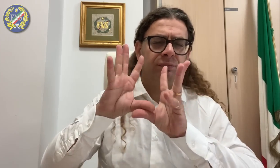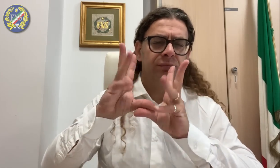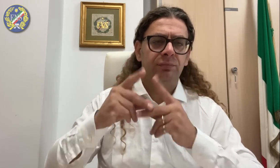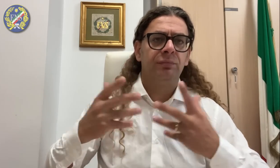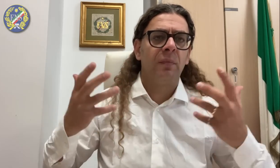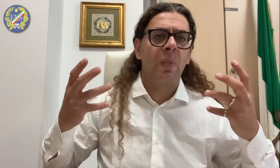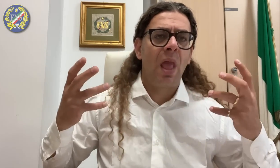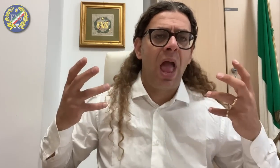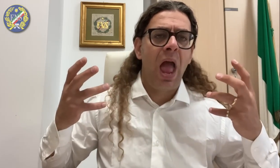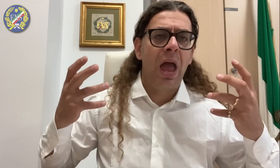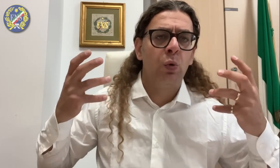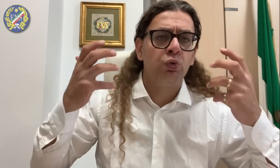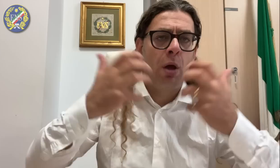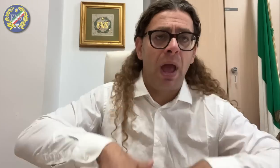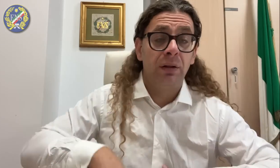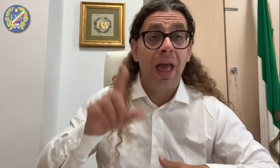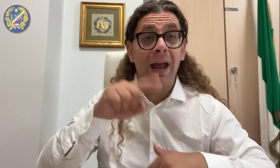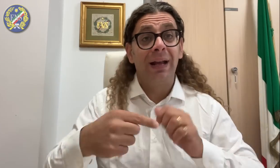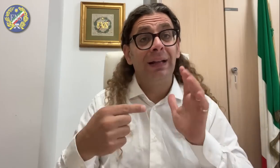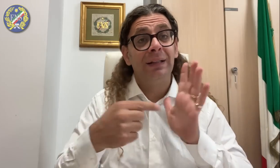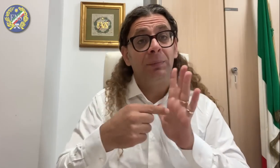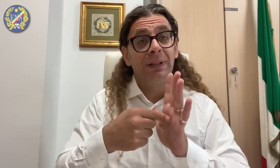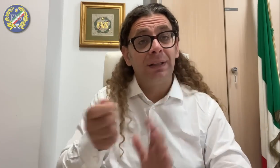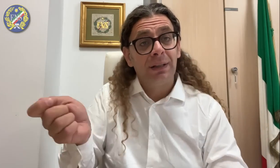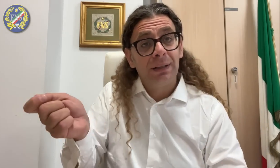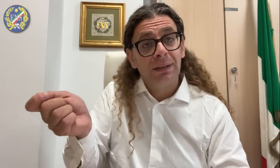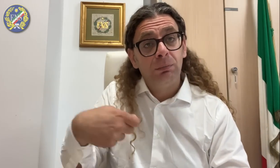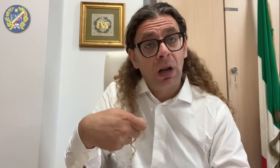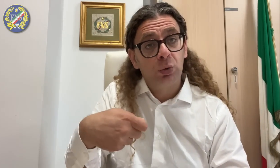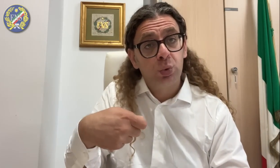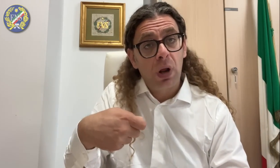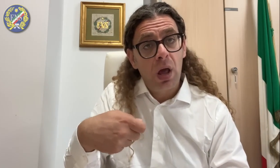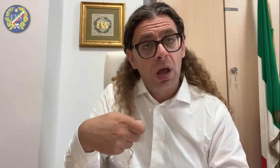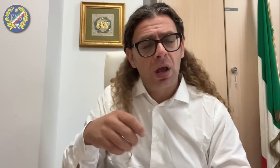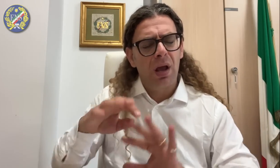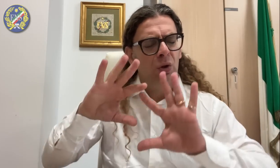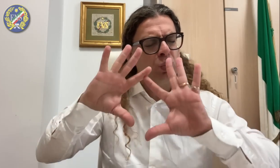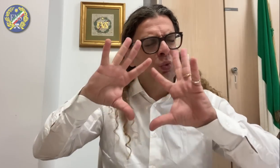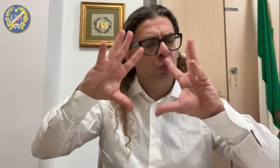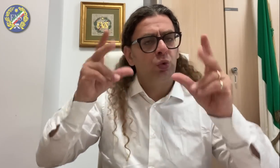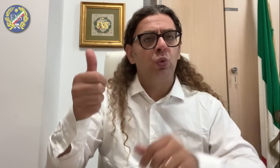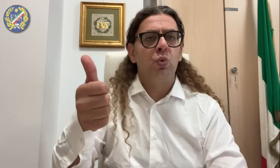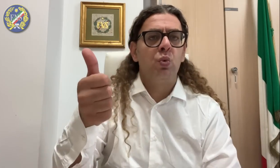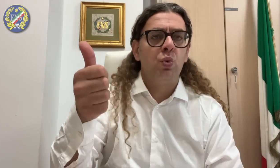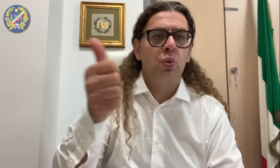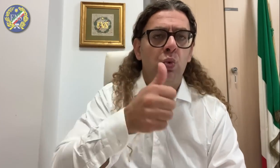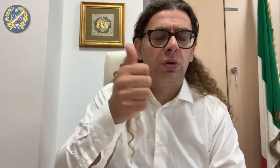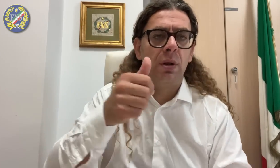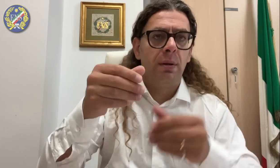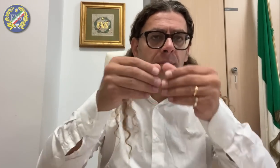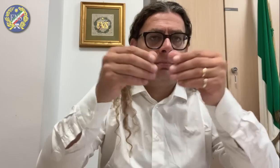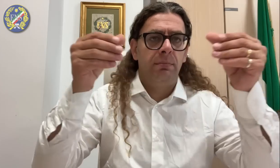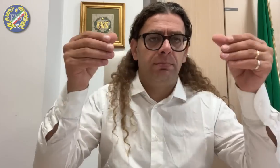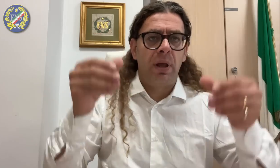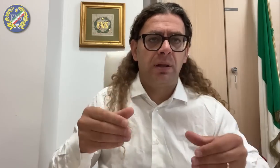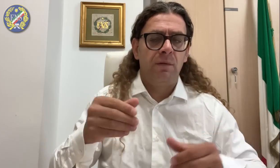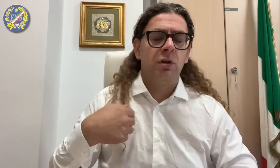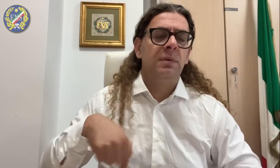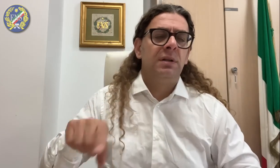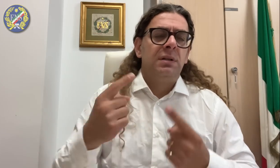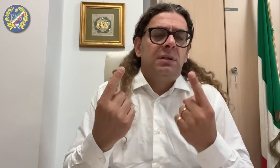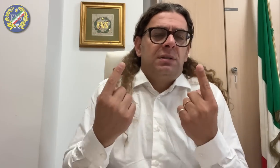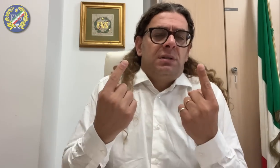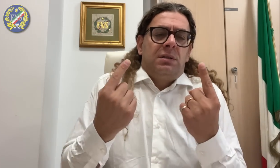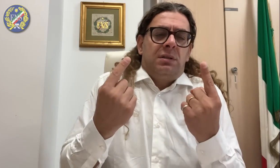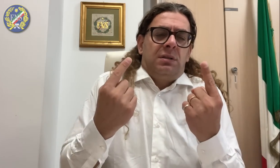Tutto questo verrà svolto in forma automatizzata, sarà possibile verificare anche le timbrature dei dipendenti. Tutto ciò verrà svolto all’interno di un’unica piattaforma.